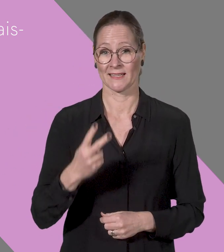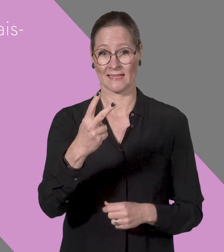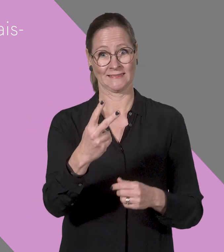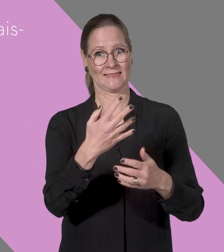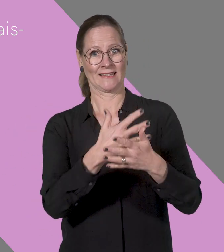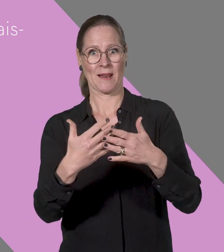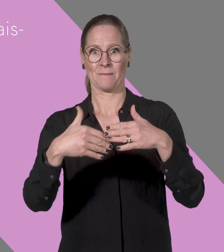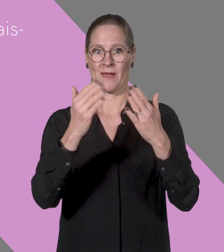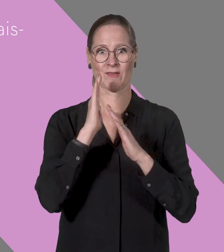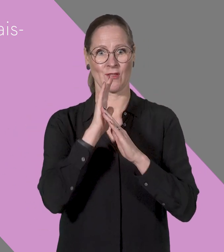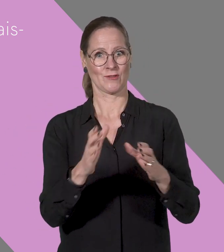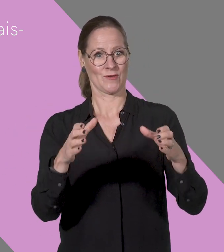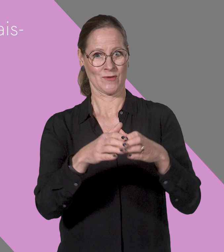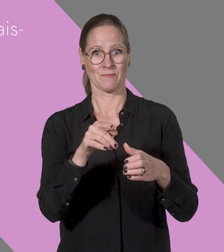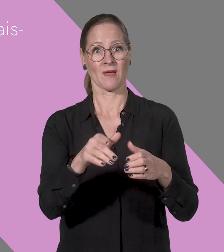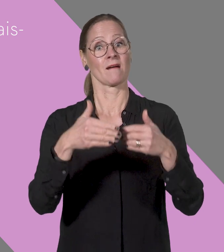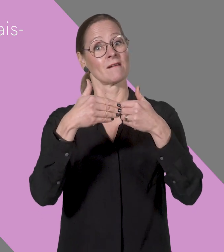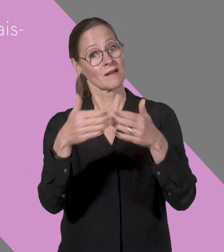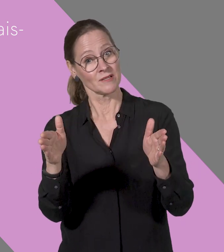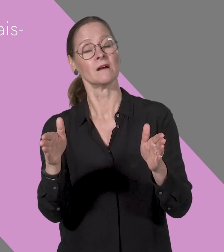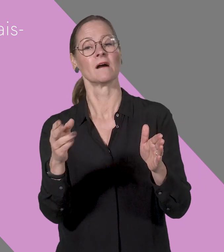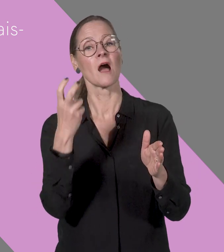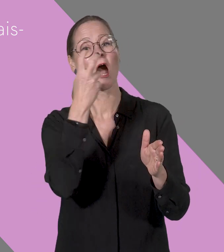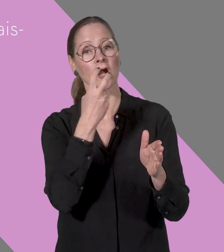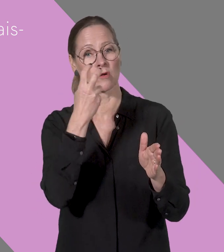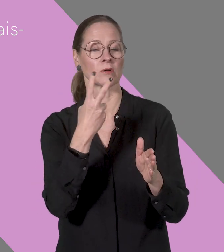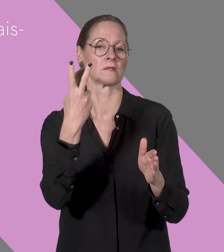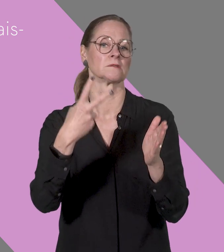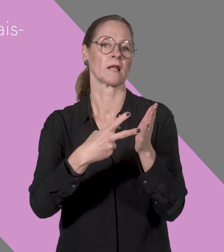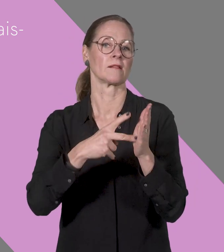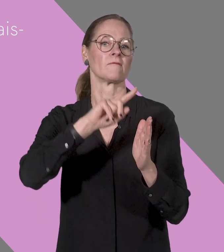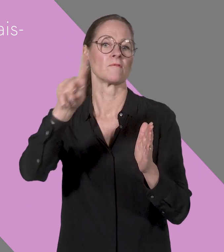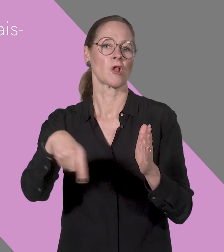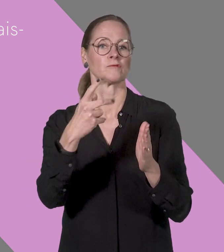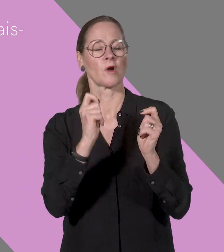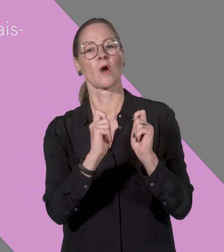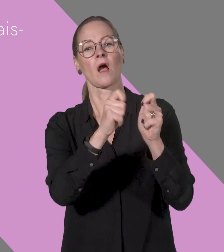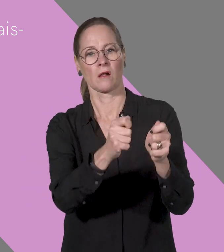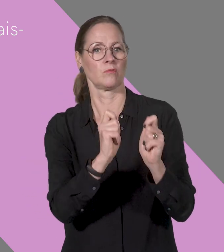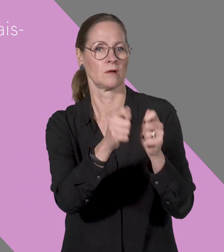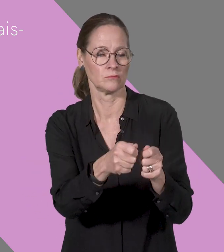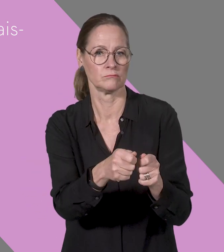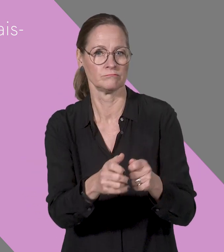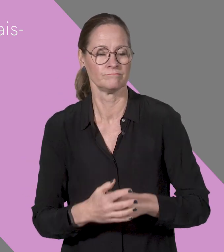Kaksikielisiin päiväkotiryhmiin avataan haku kaksi kertaa vuodessa.